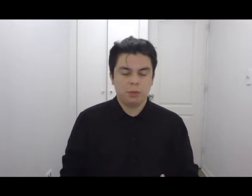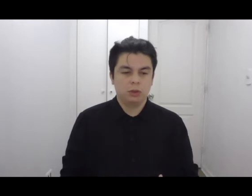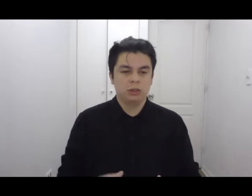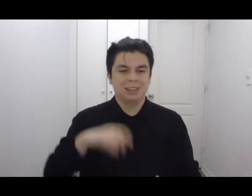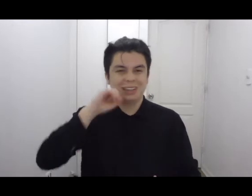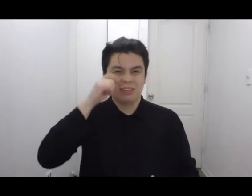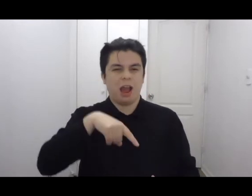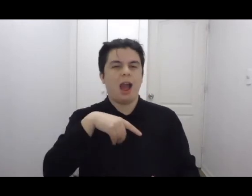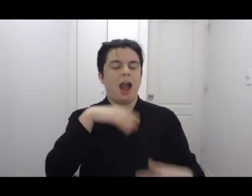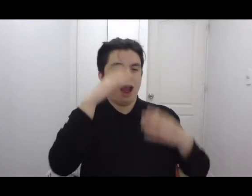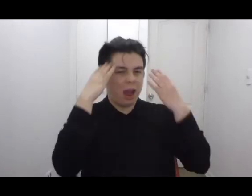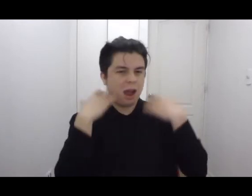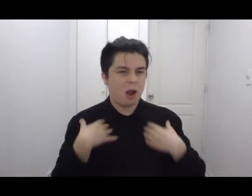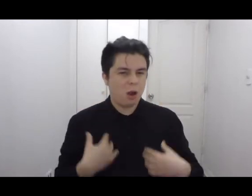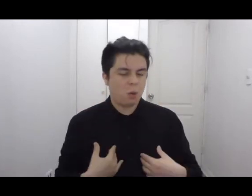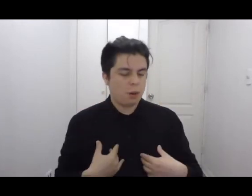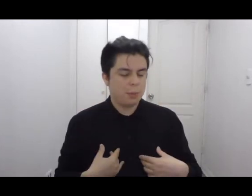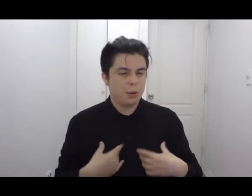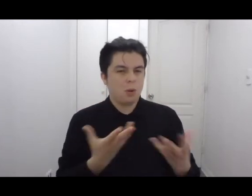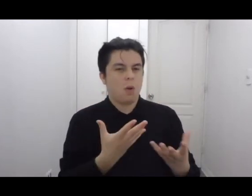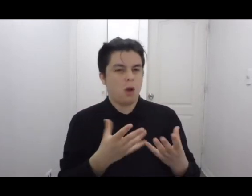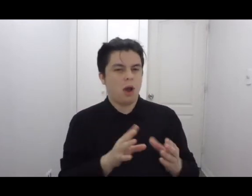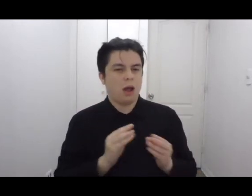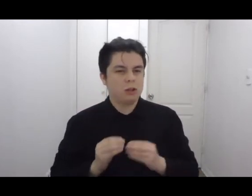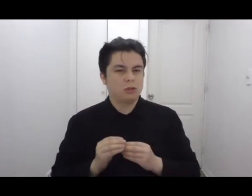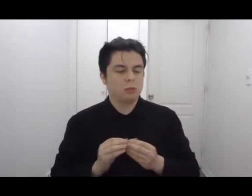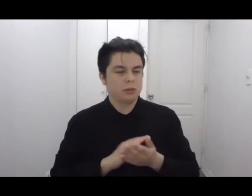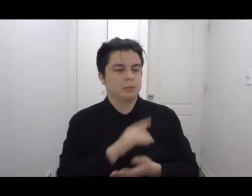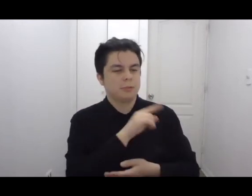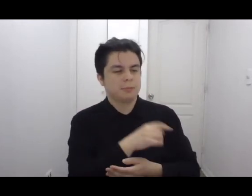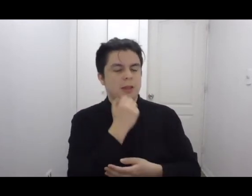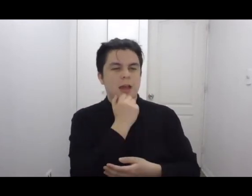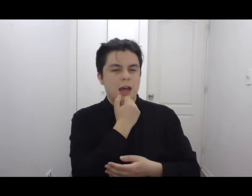organismo cacha que está haciendo algo y yo también puede hacerlo este te voy a dar